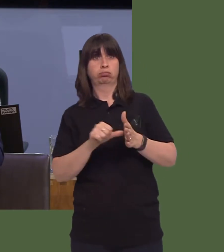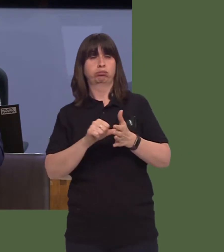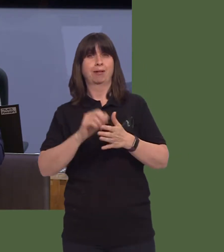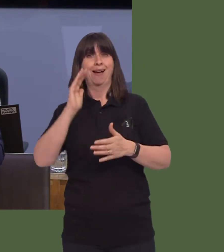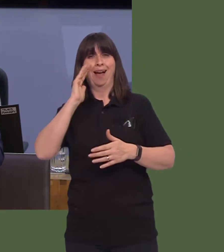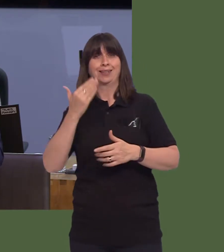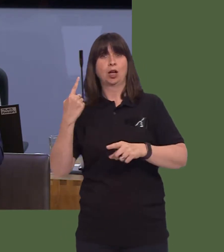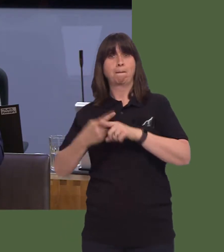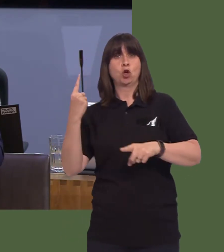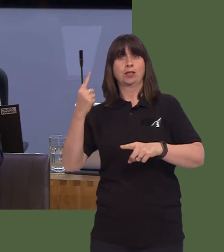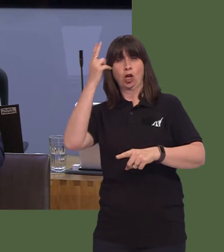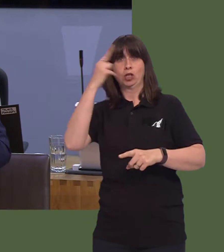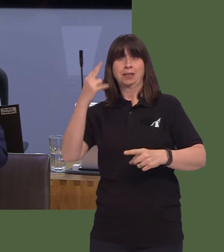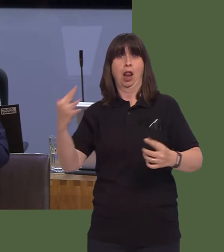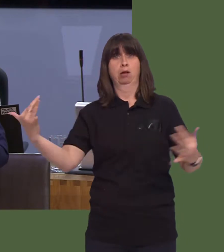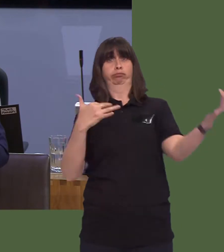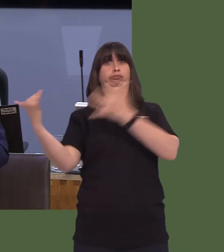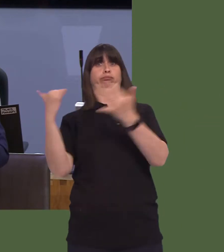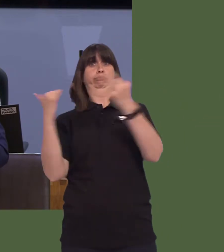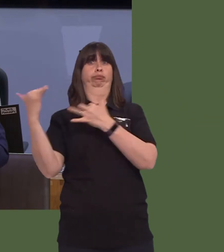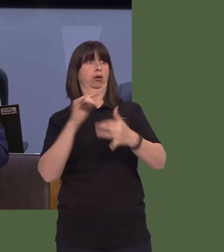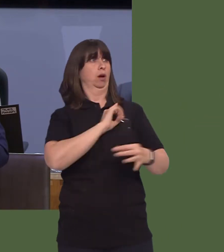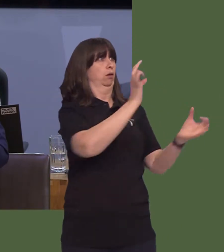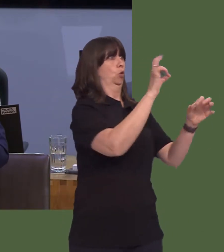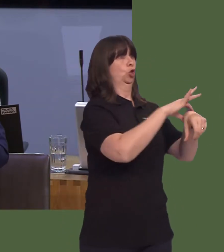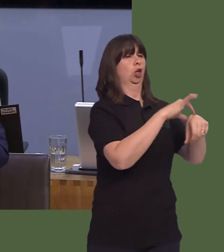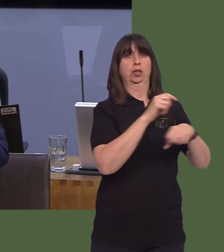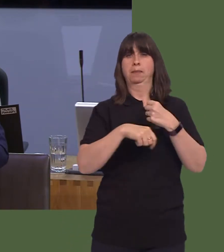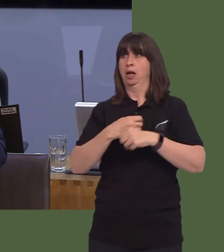Mae opsiynau ymgynghoriad presennol y bwrdd iechyd yn golygu y bydd ysbyty Llwynhelyg